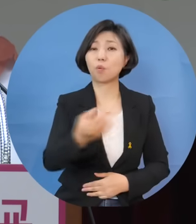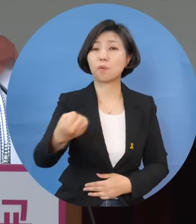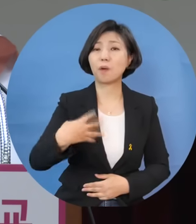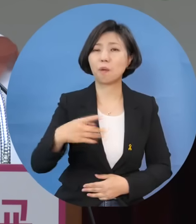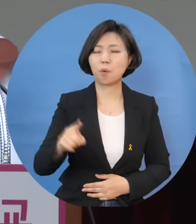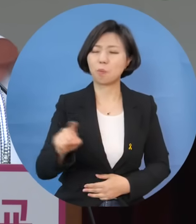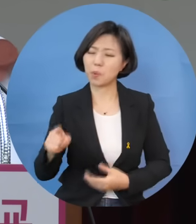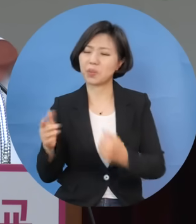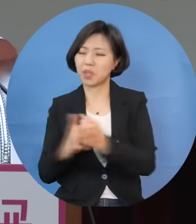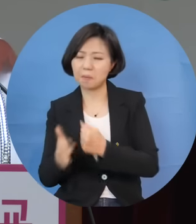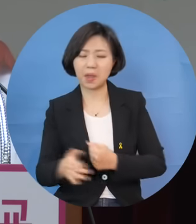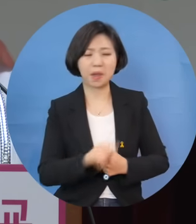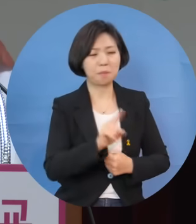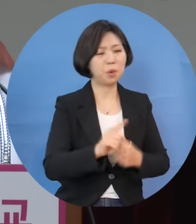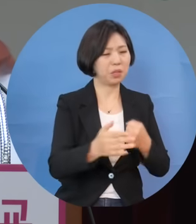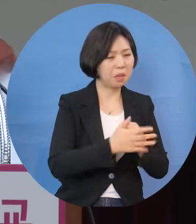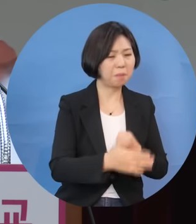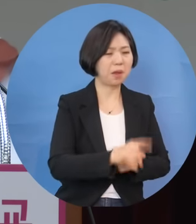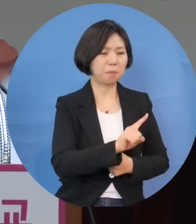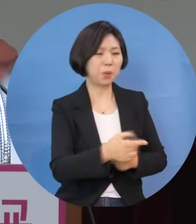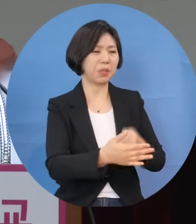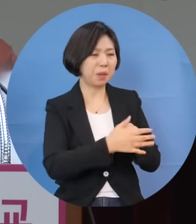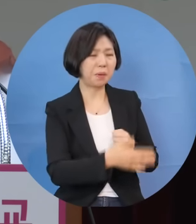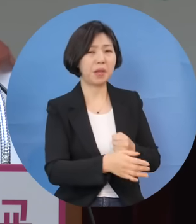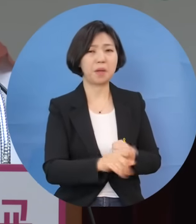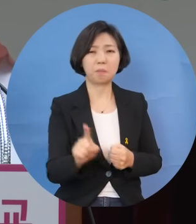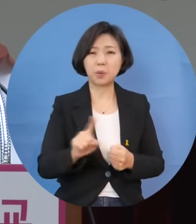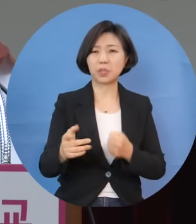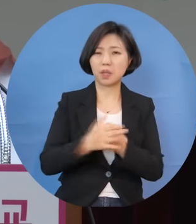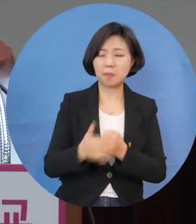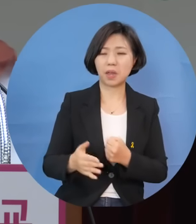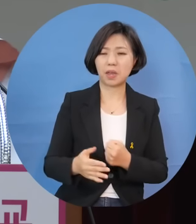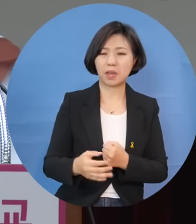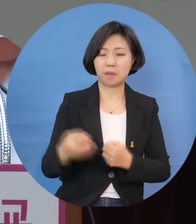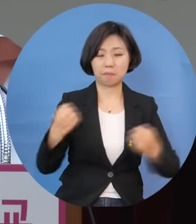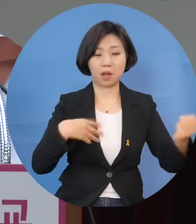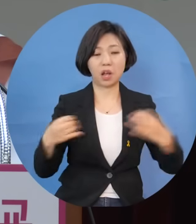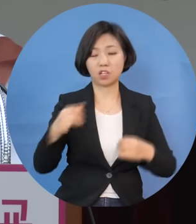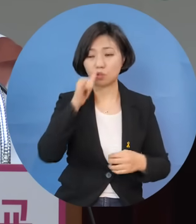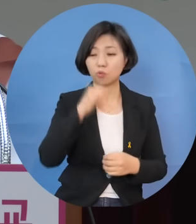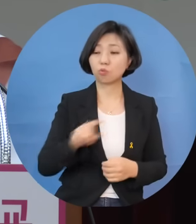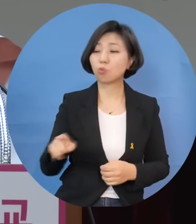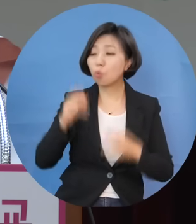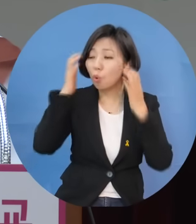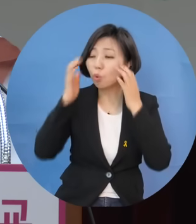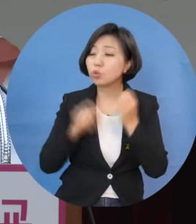"이것 때문에 괴로워요" "저것 때문에 괴로워요" 그래서 그게 뭐가 괴로울 일인가? 그게 뭐가 괴로울 일인가? 물으면